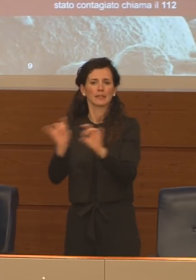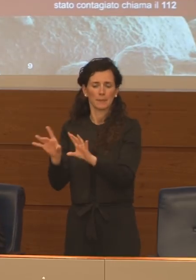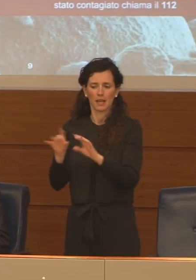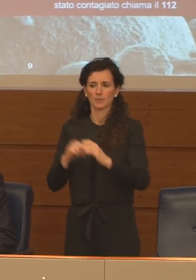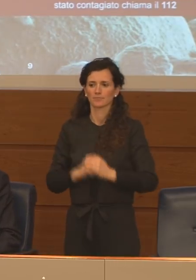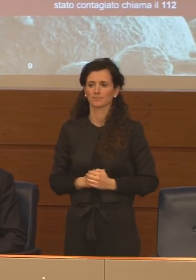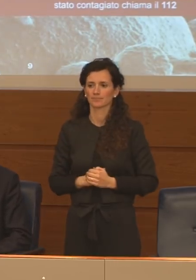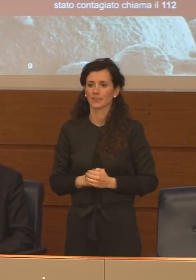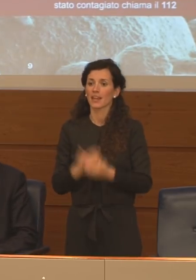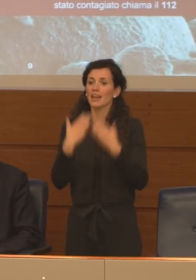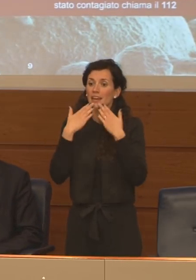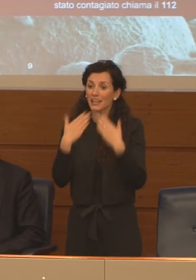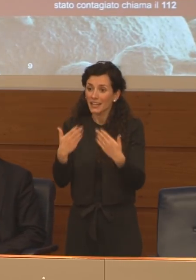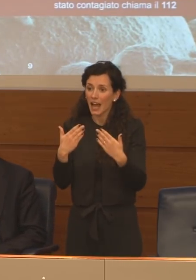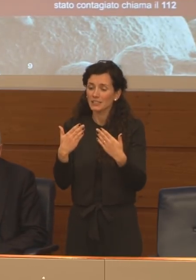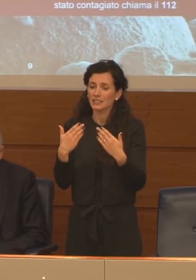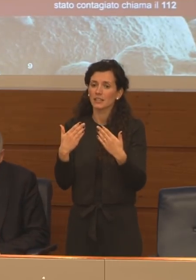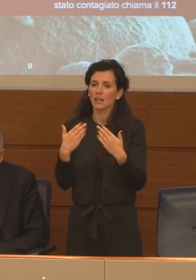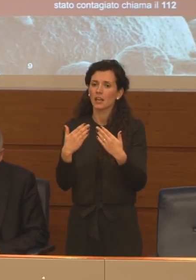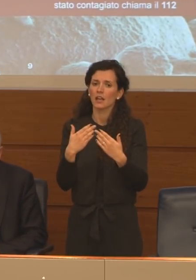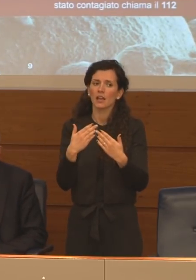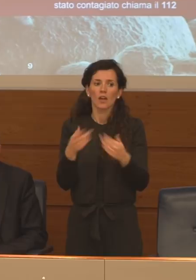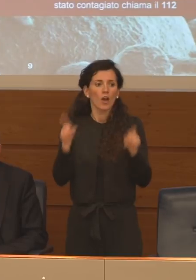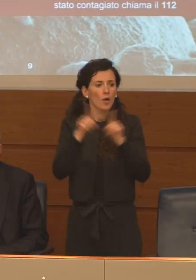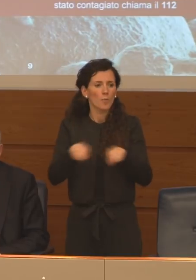Grazie, come al solito 2-3 domande.